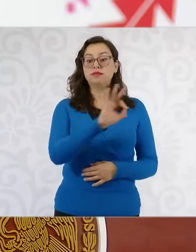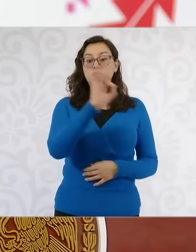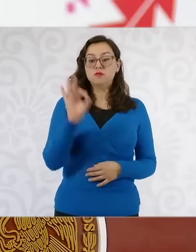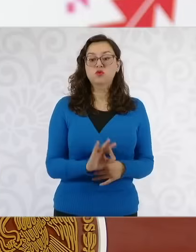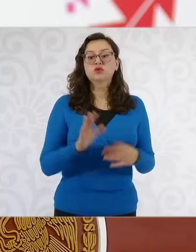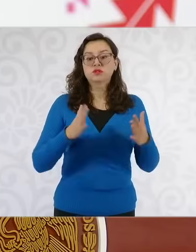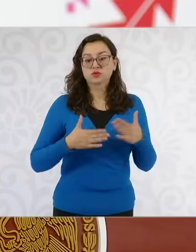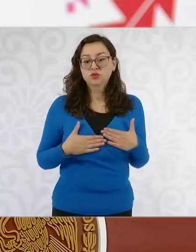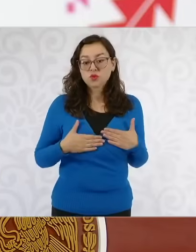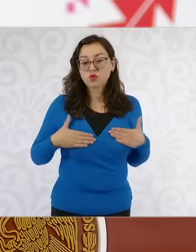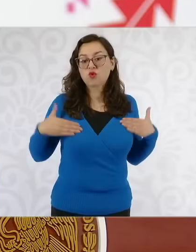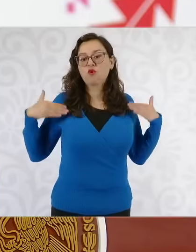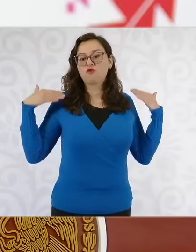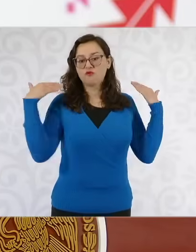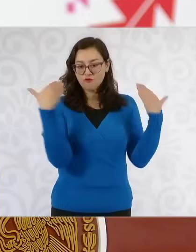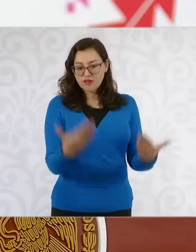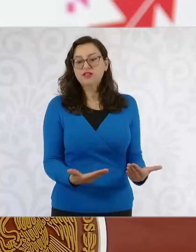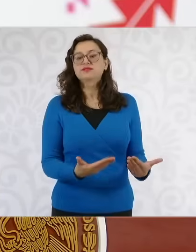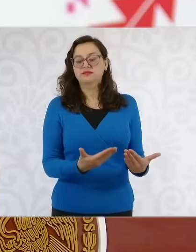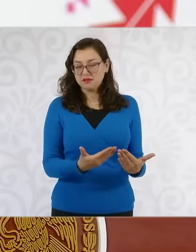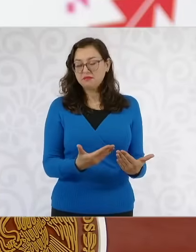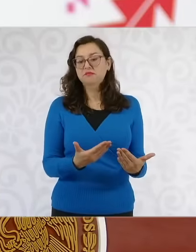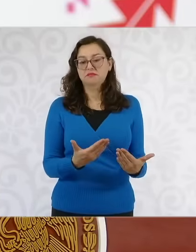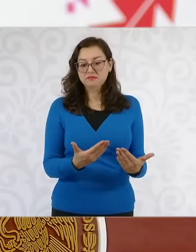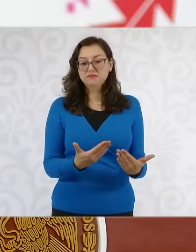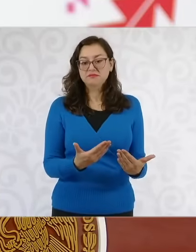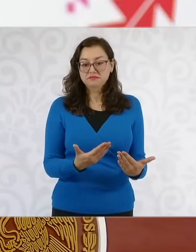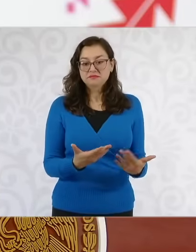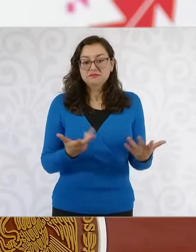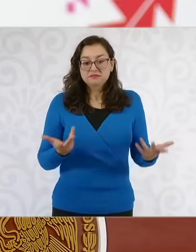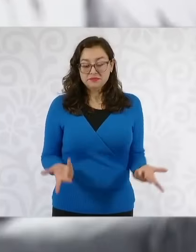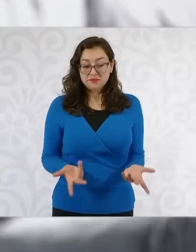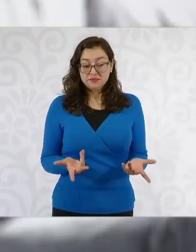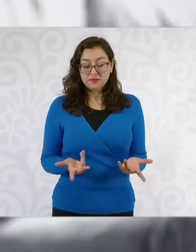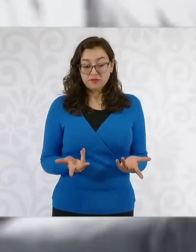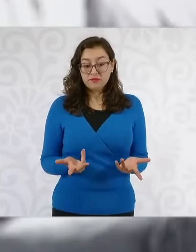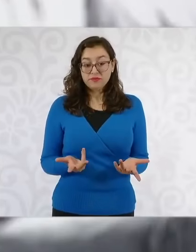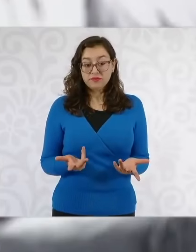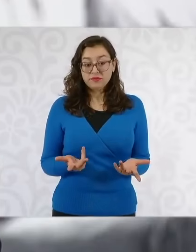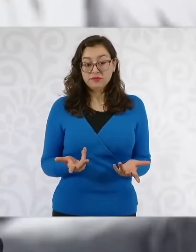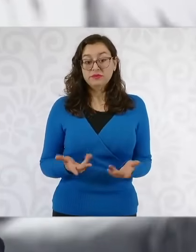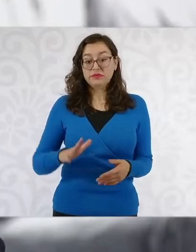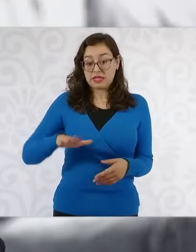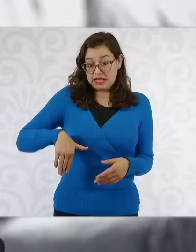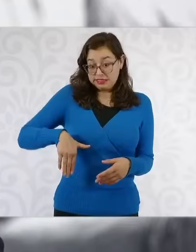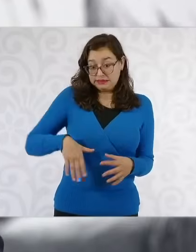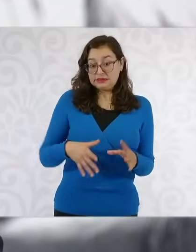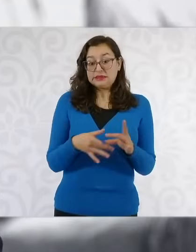entre los pasajeros que han volado con nosotros en lo que destaca como mencioné anteriormente la